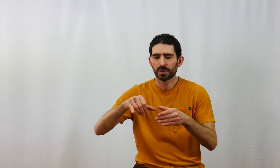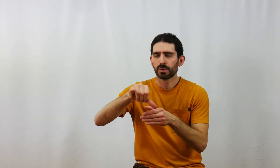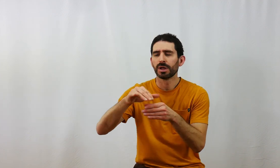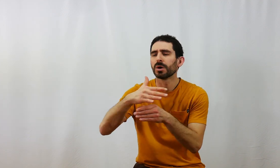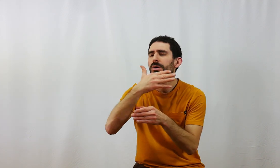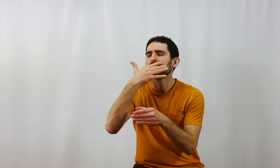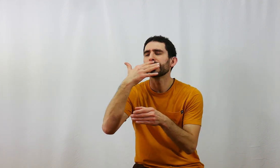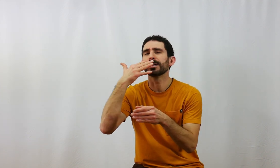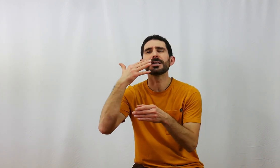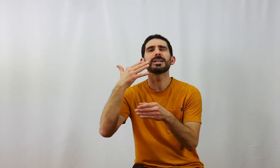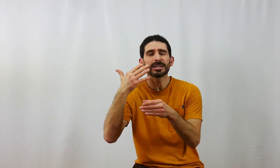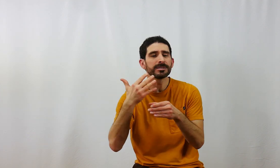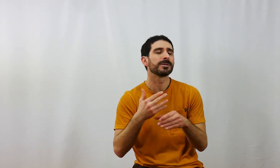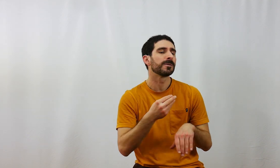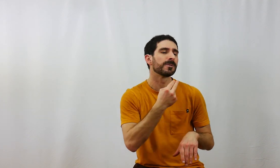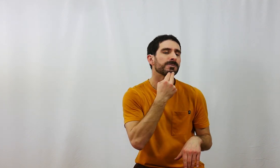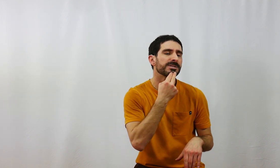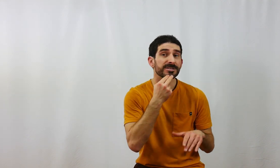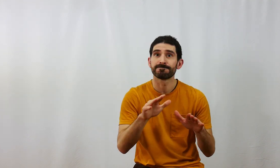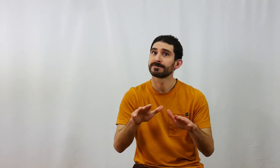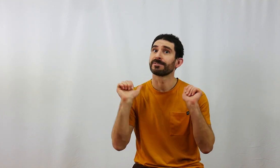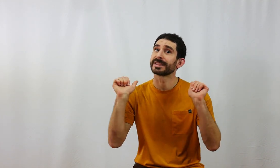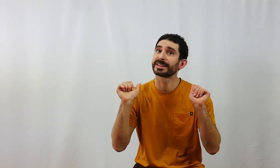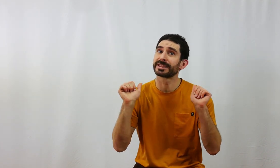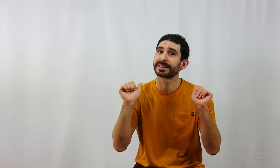évite d'utiliser les huiles essentielles.